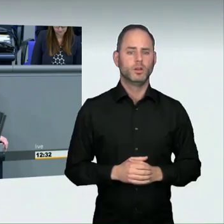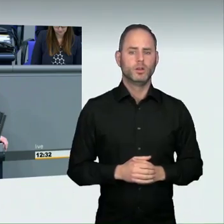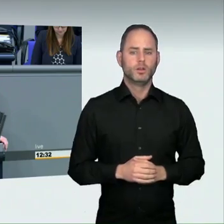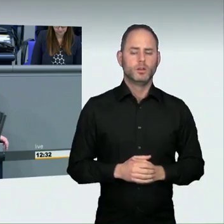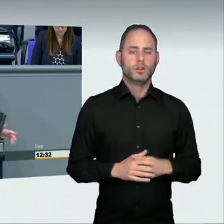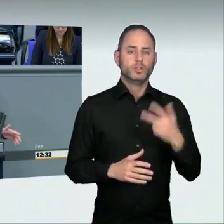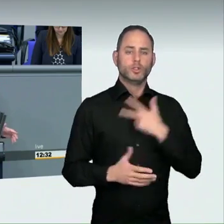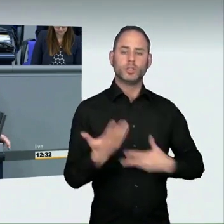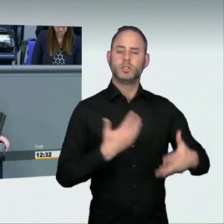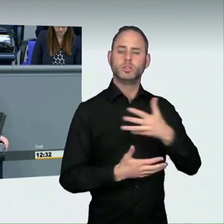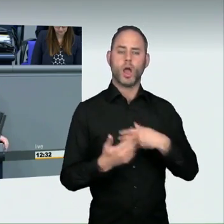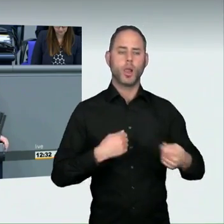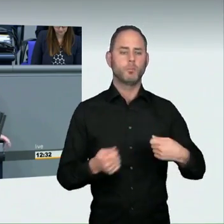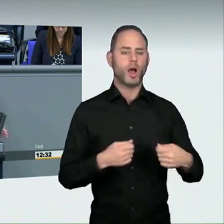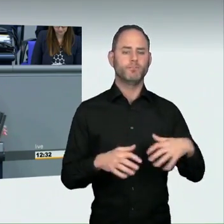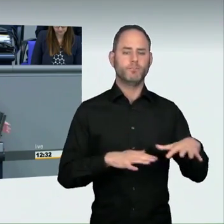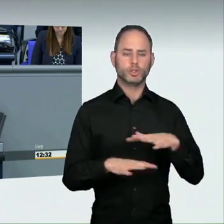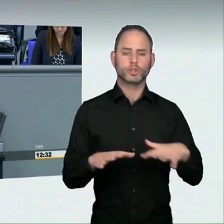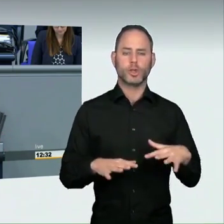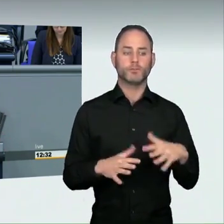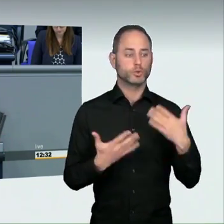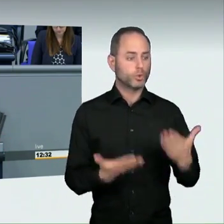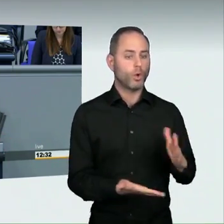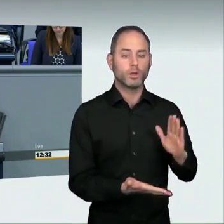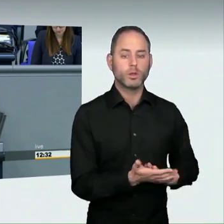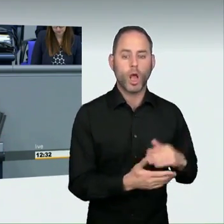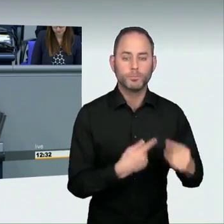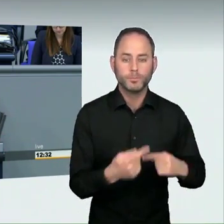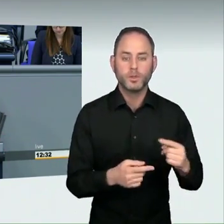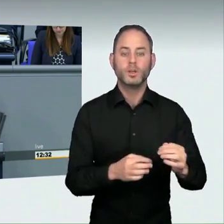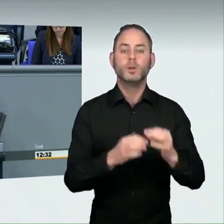aber die Mieten steigen noch viel schneller. Das kann doch nicht funktionieren. Deswegen besteht hier dringender Handlungsbedarf.